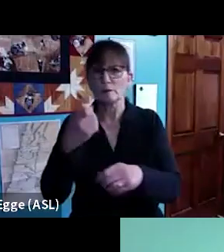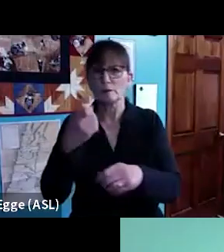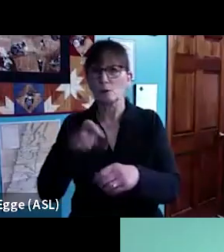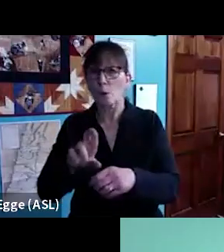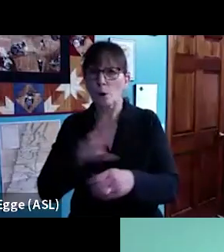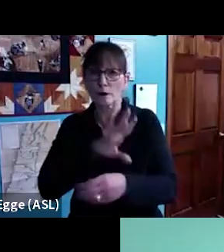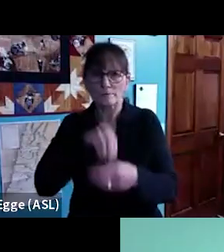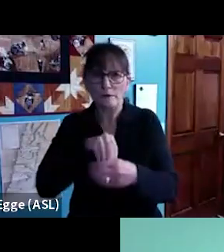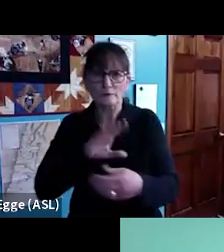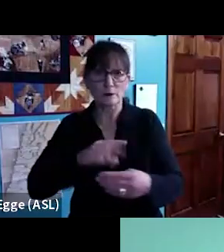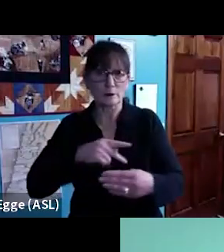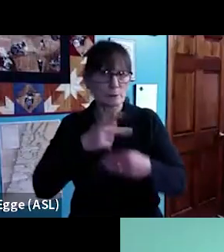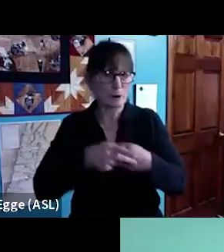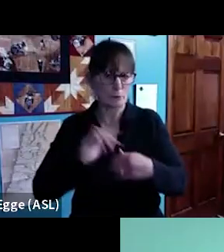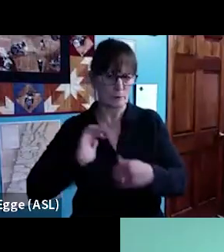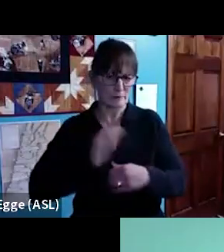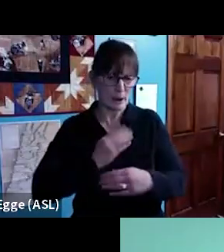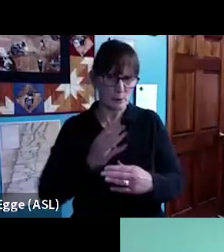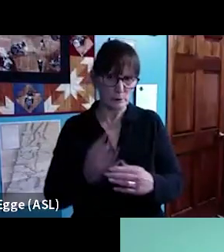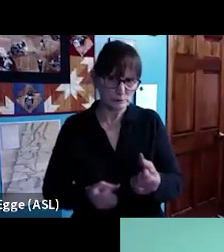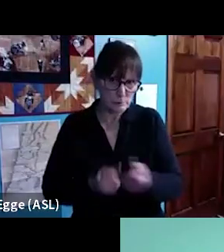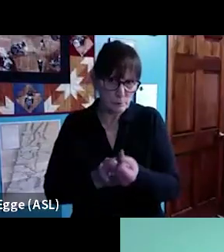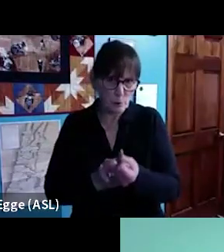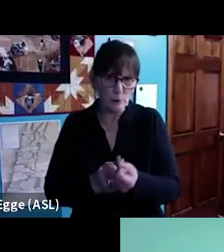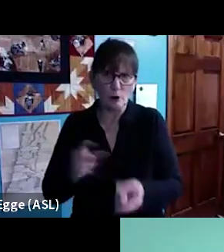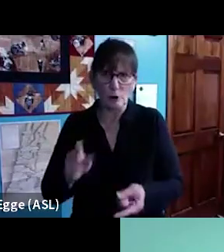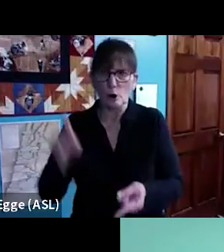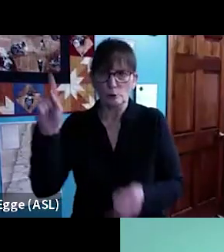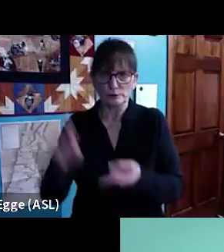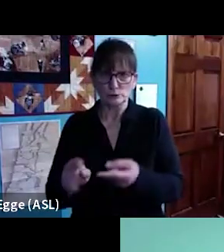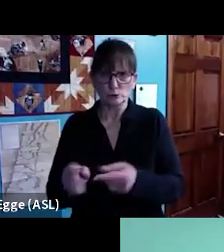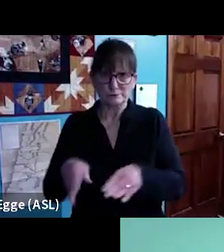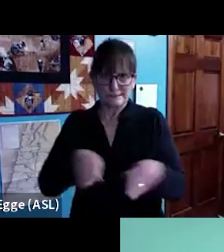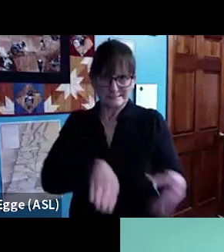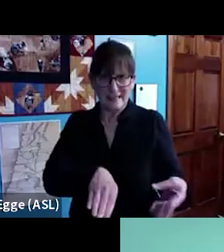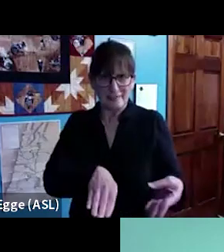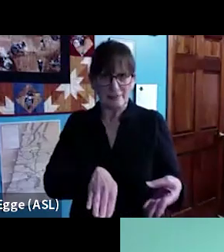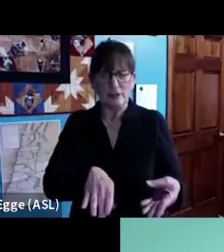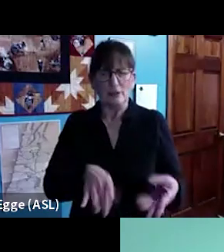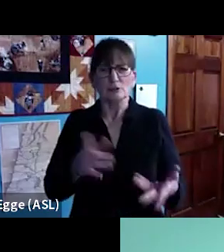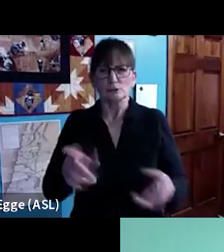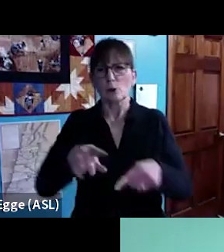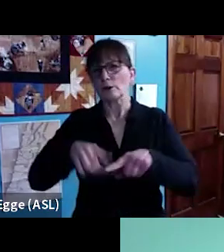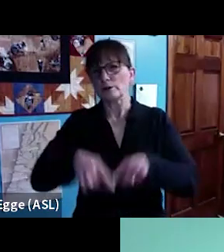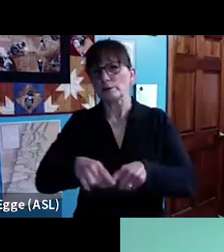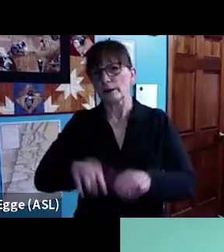Necesitamos que completes ese curso en línea con éxito dentro de un tiempo razonable en términos